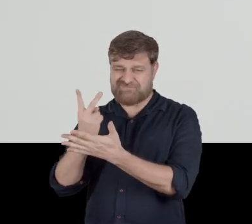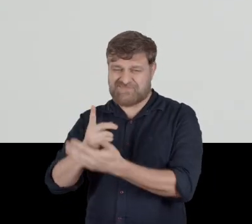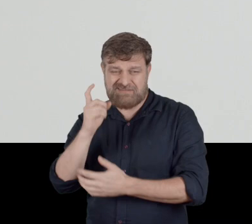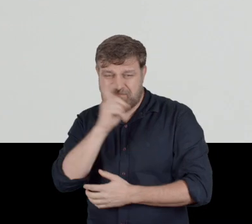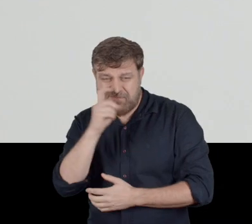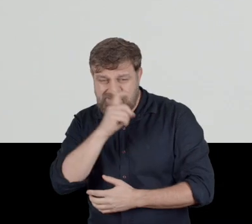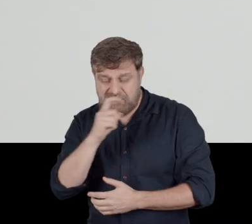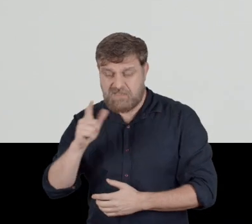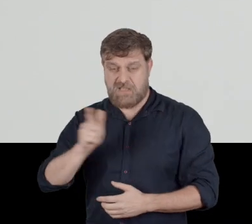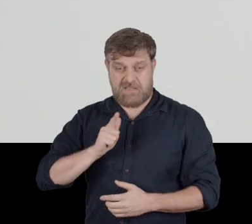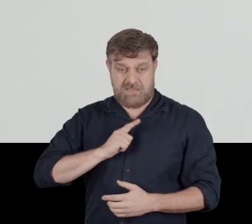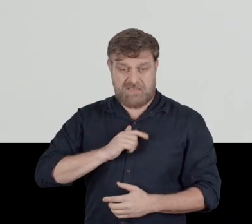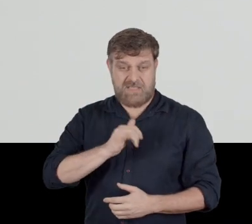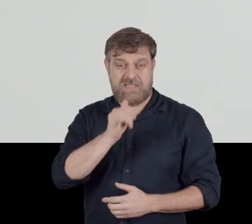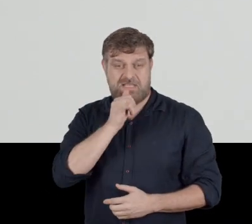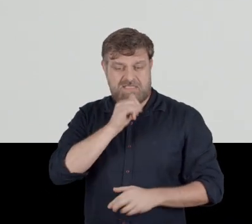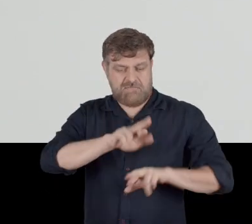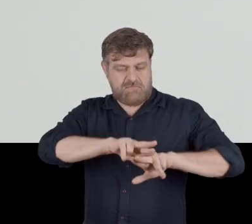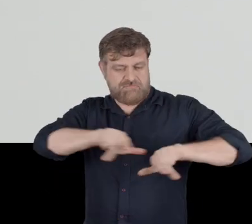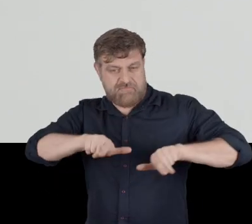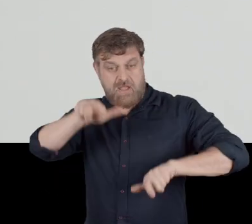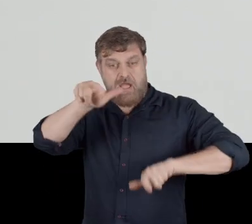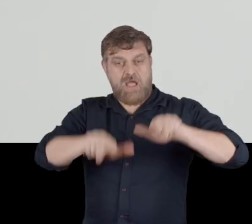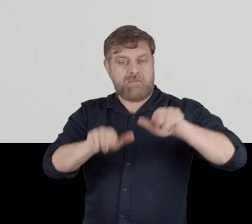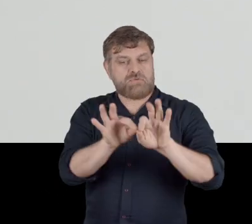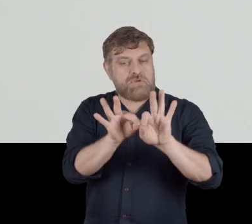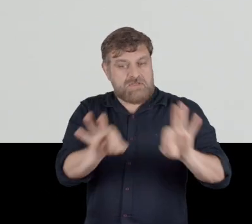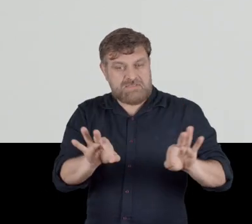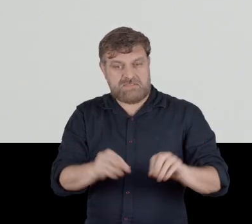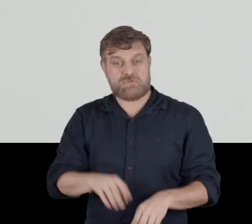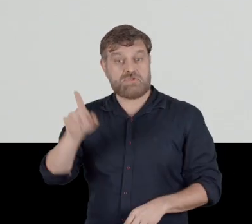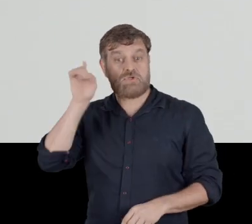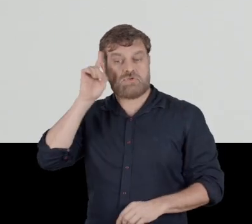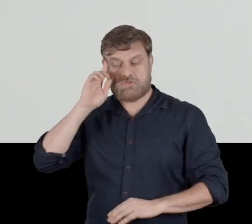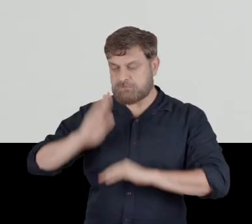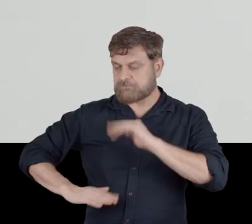A gente tem vários exemplos de pessoas comuns em ações nos seus dia-a-dia que